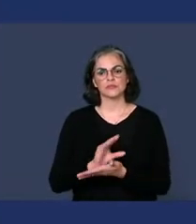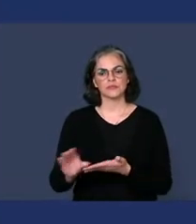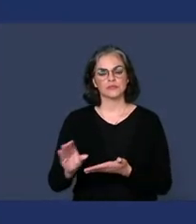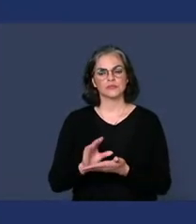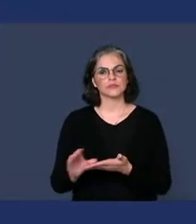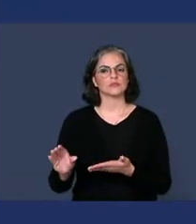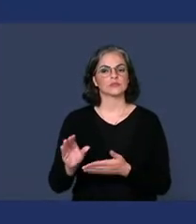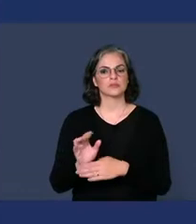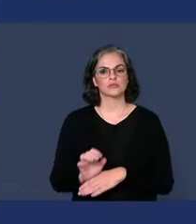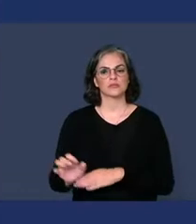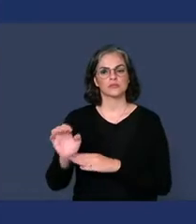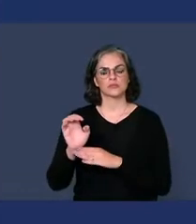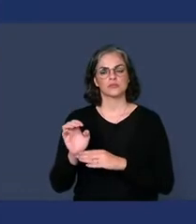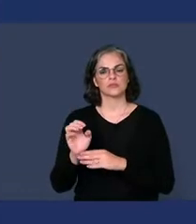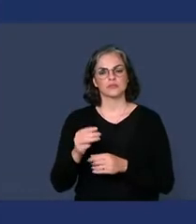TRANSFERÊNCIA PARA OS ENTES FEDERADOS, PARA OS ESTADOS E